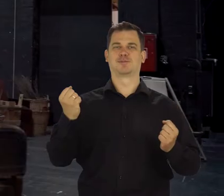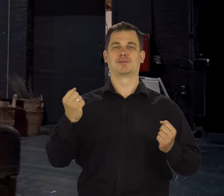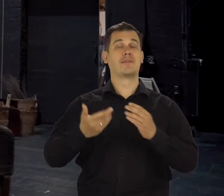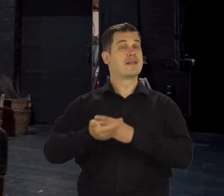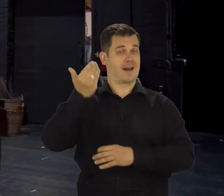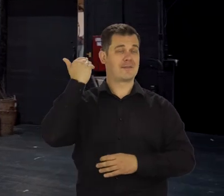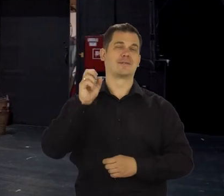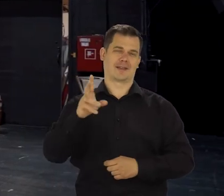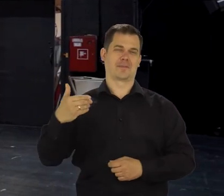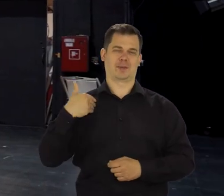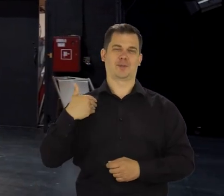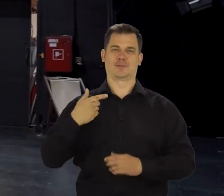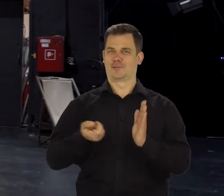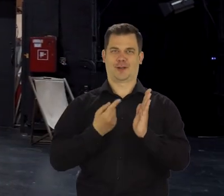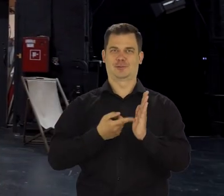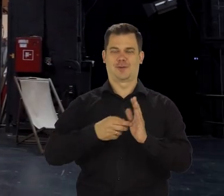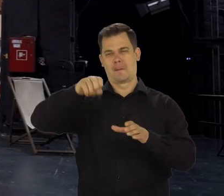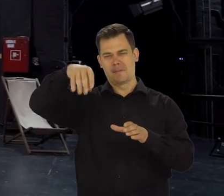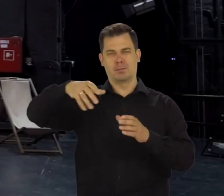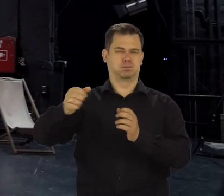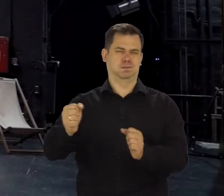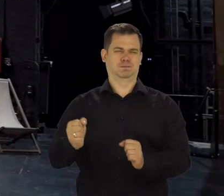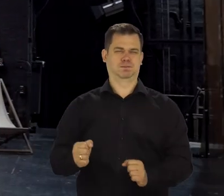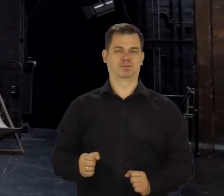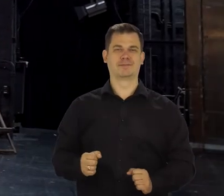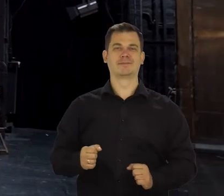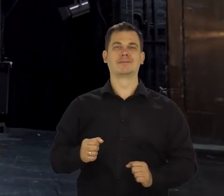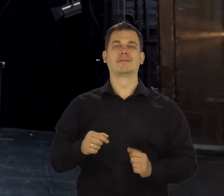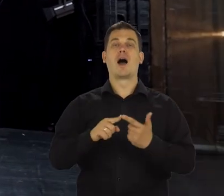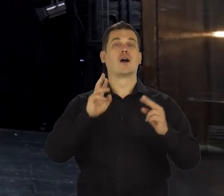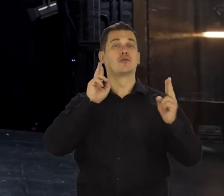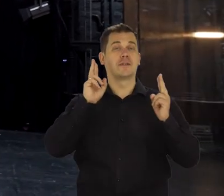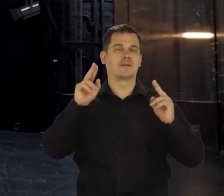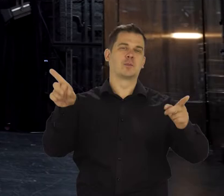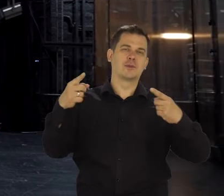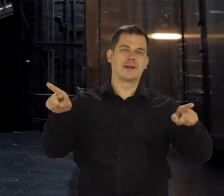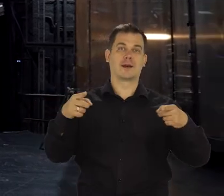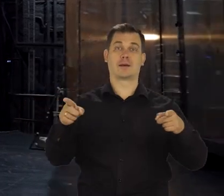No i w dawnych czasach był często wykorzystywany. Jeszcze z kwestii dźwiękowych czy muzycznych –